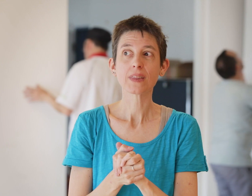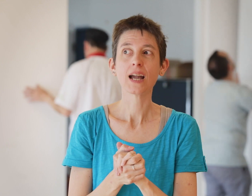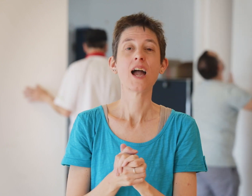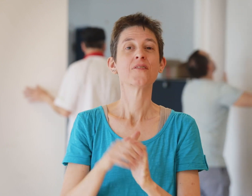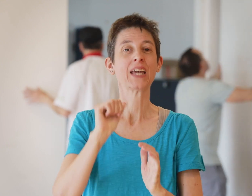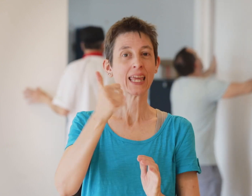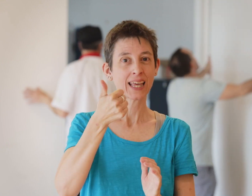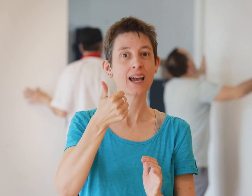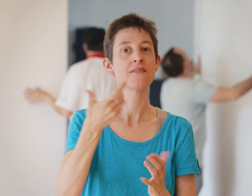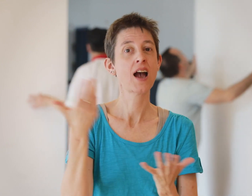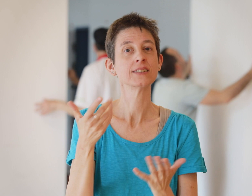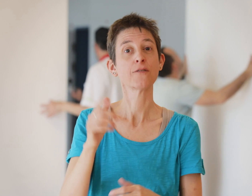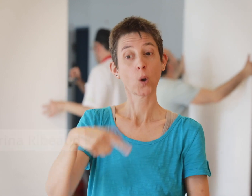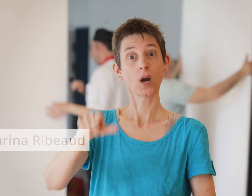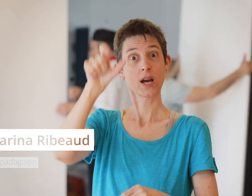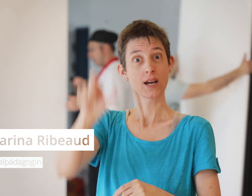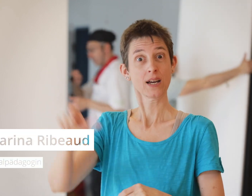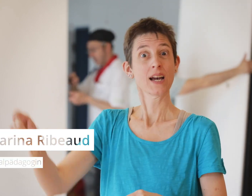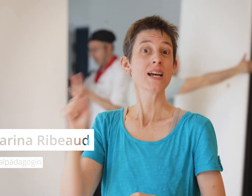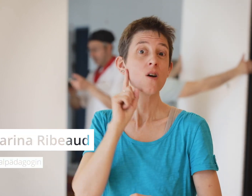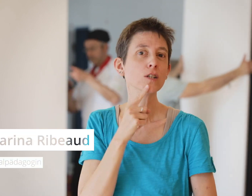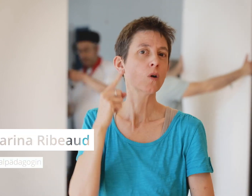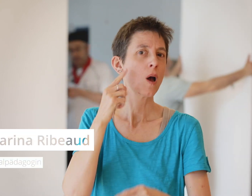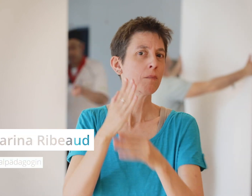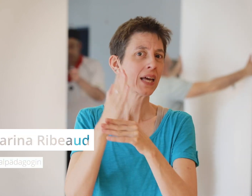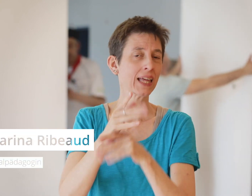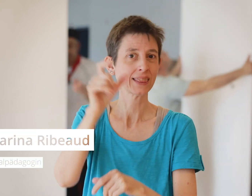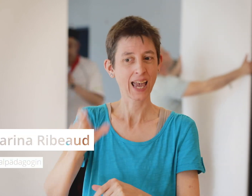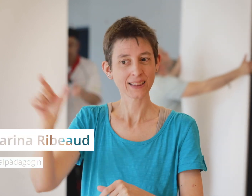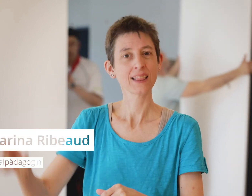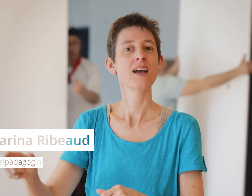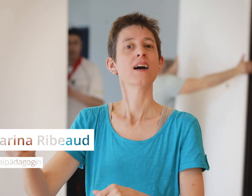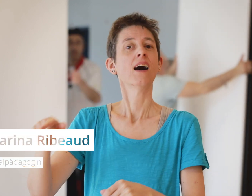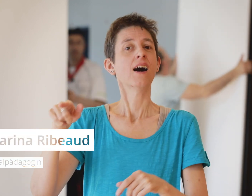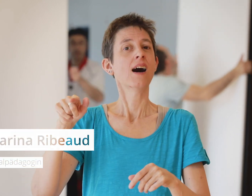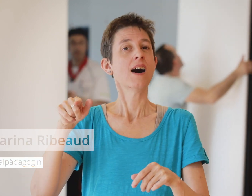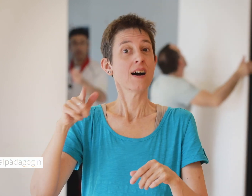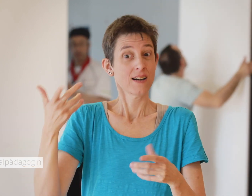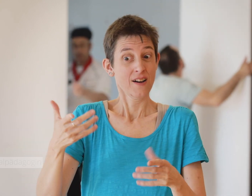Was ist wichtig für Gehörlose und Hörbehinderte?